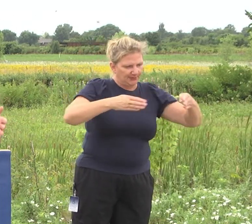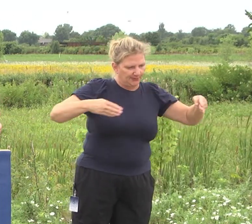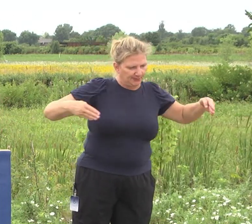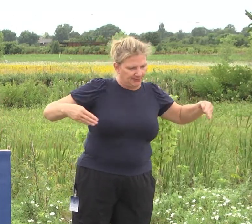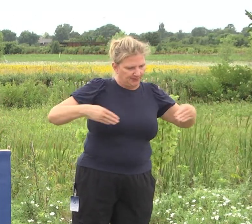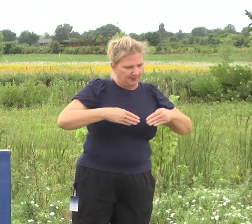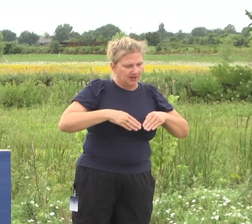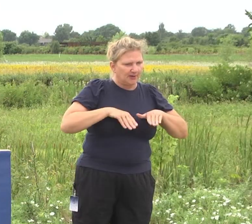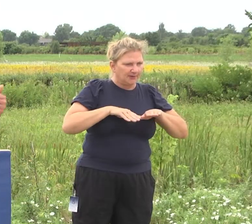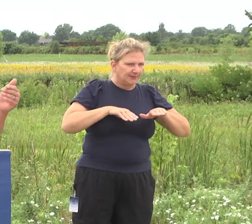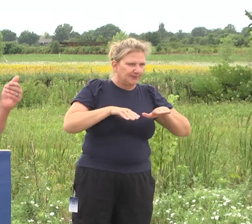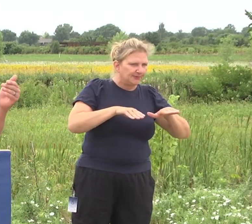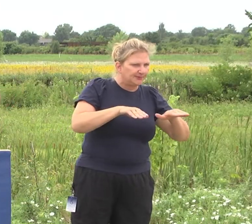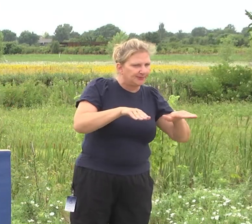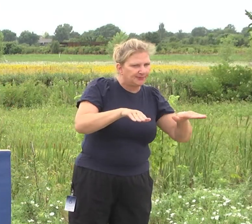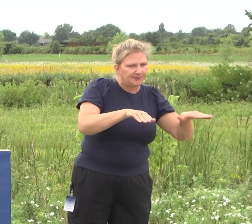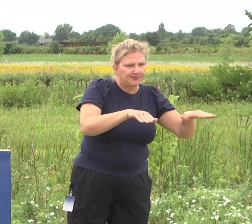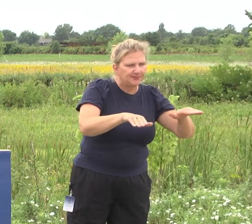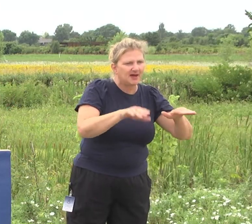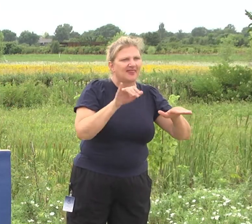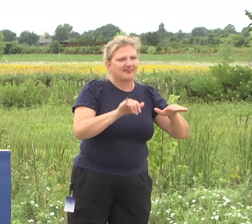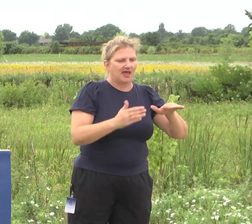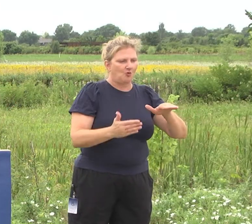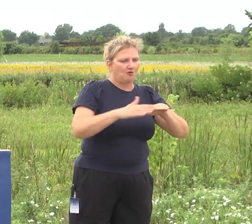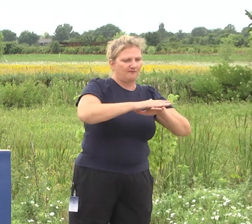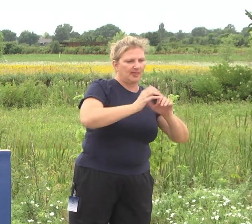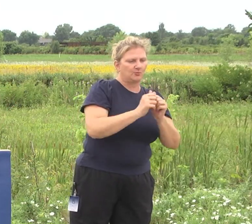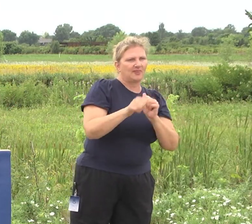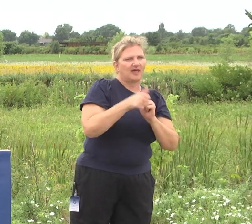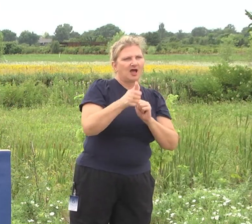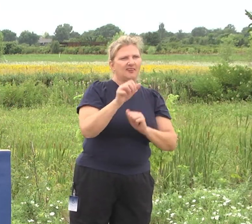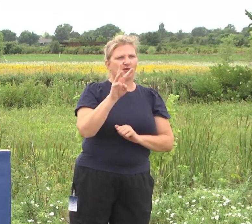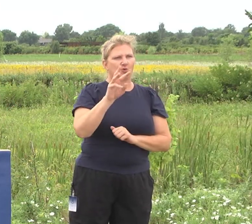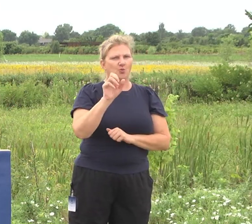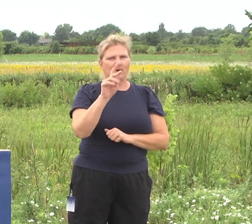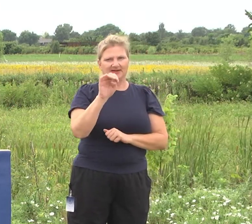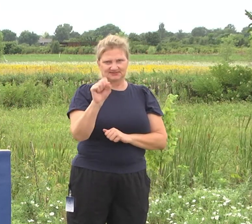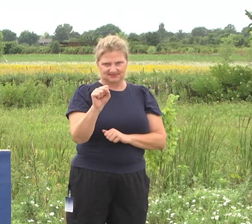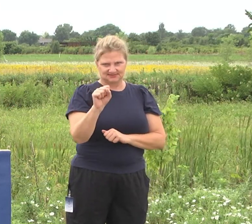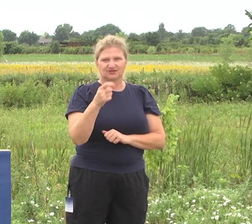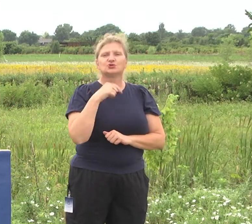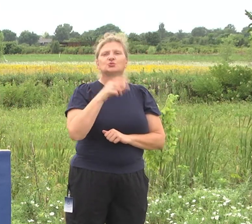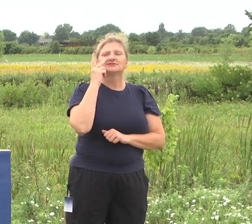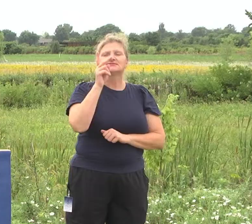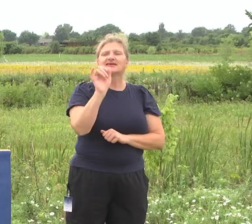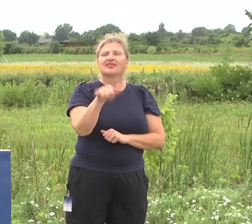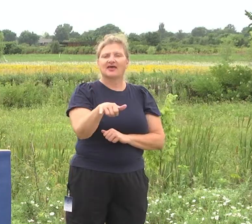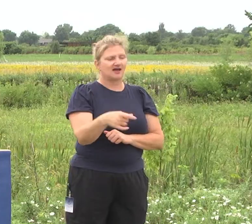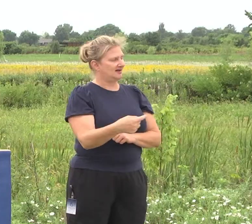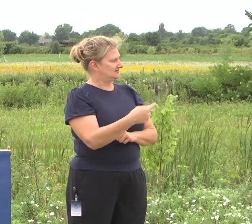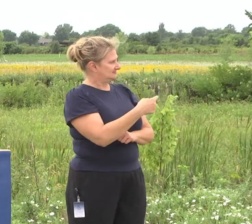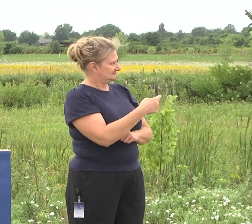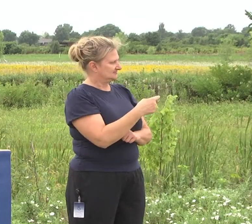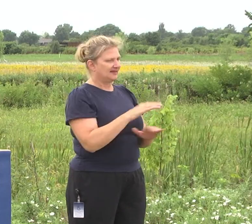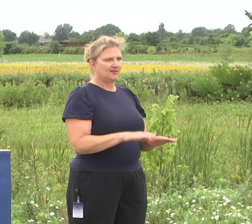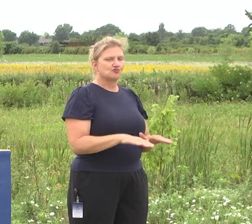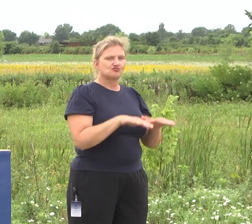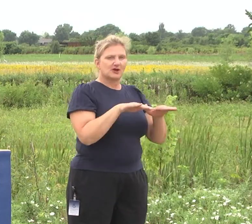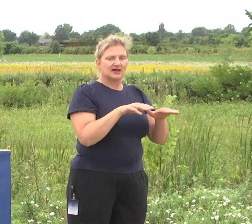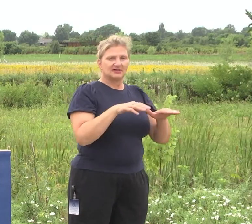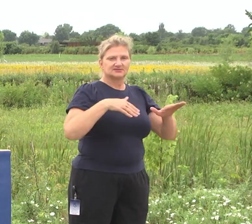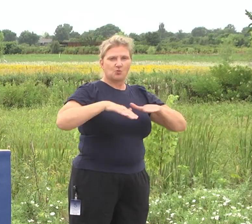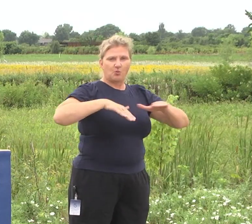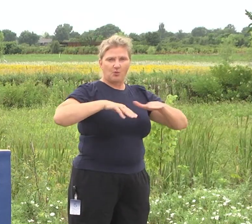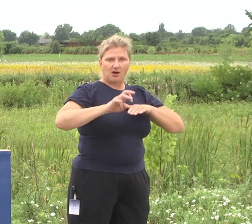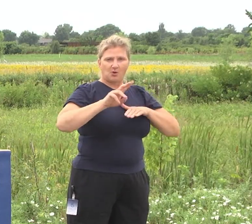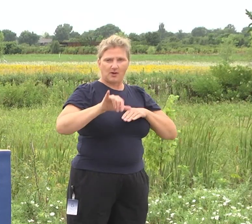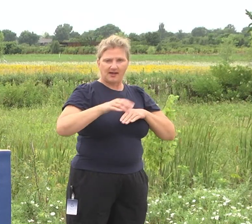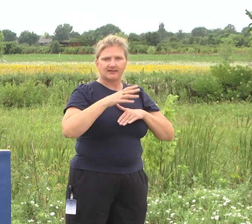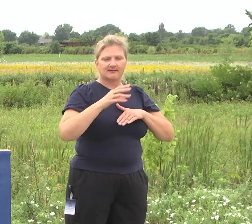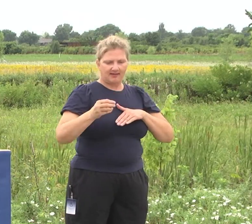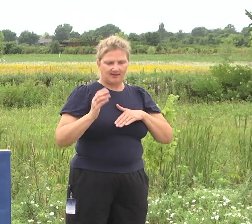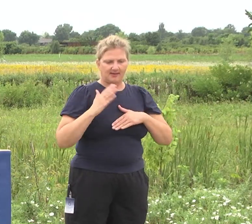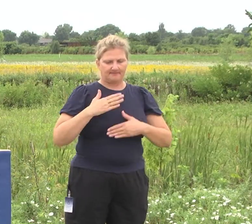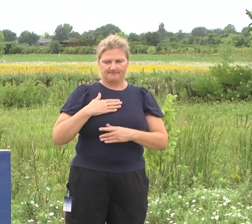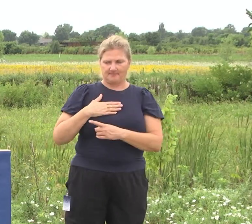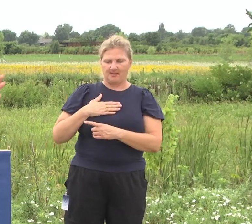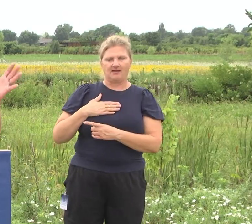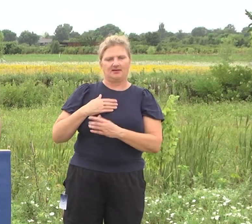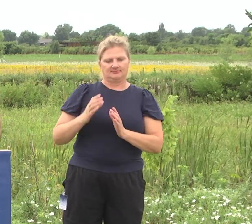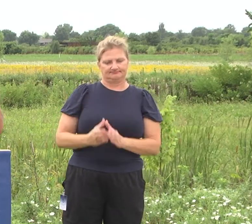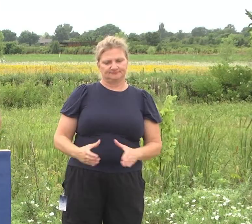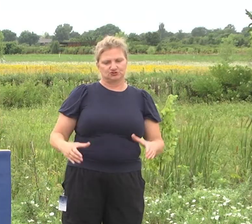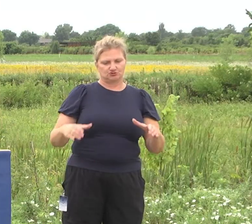estelas, se ven esos triángulos representados en los senderos y también en piezas... esos triángulos...